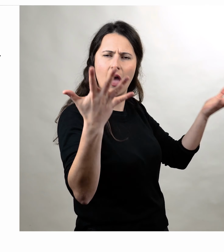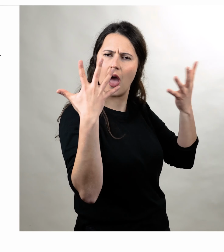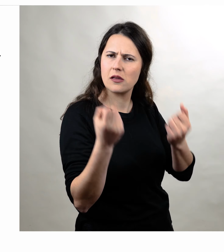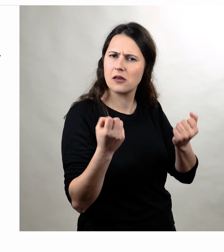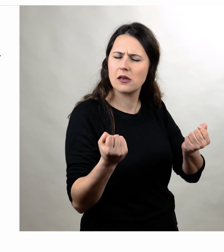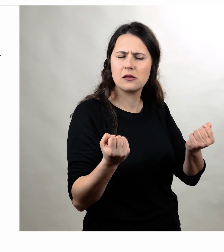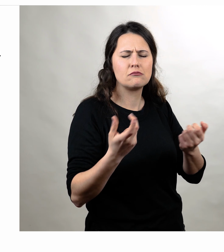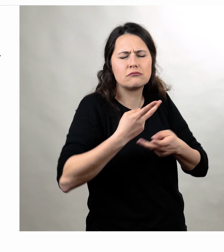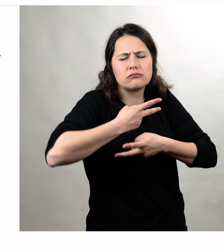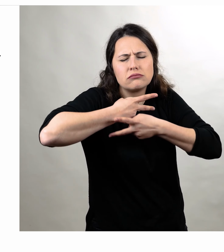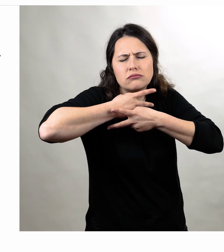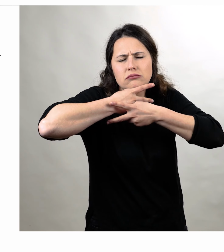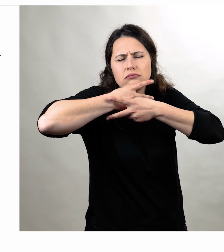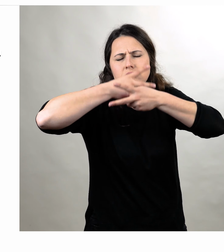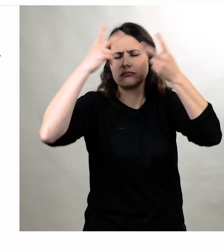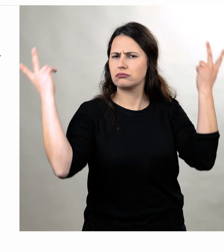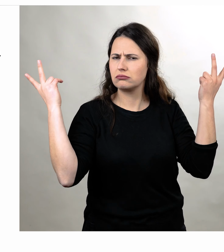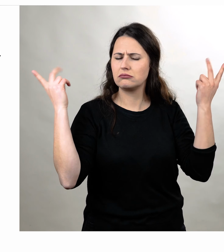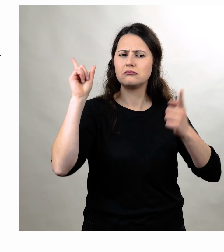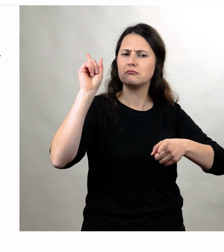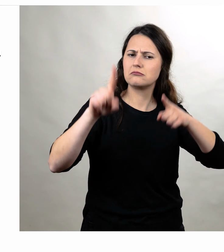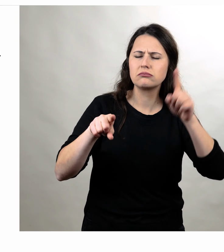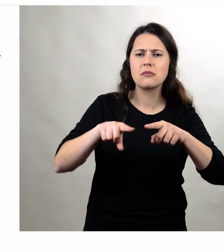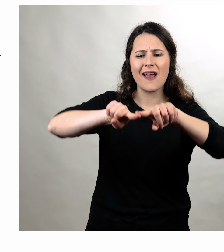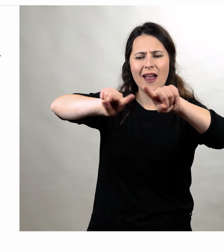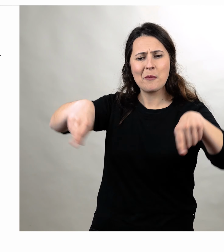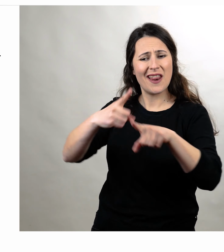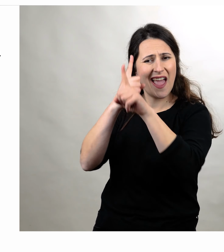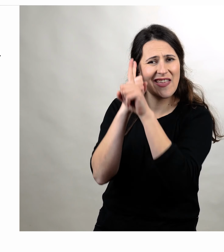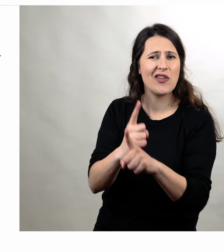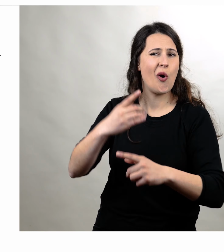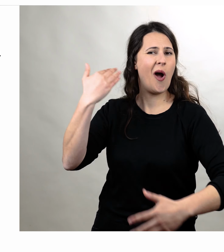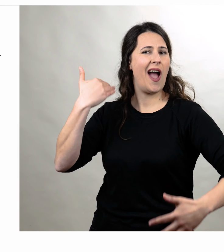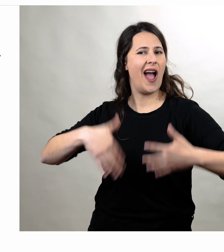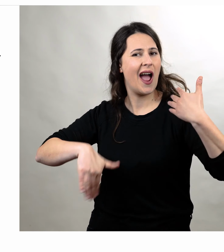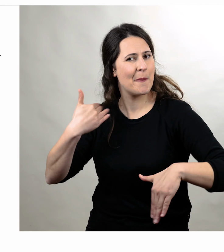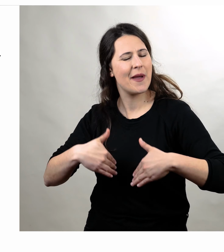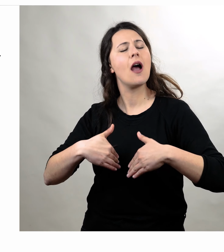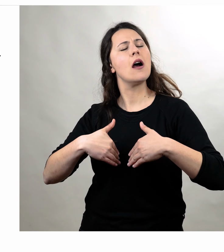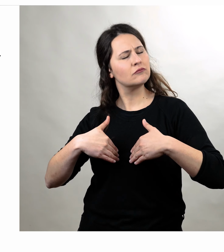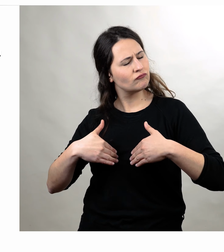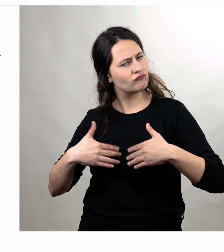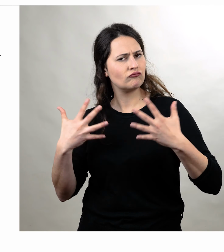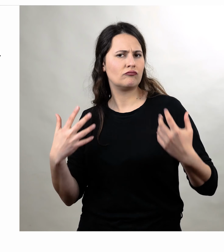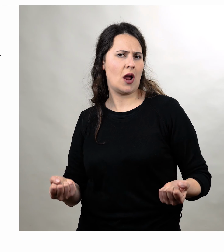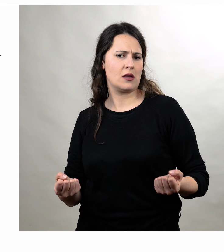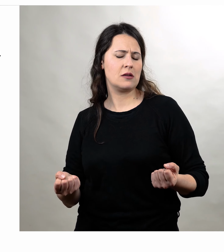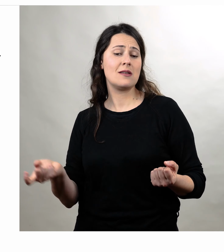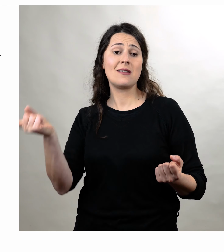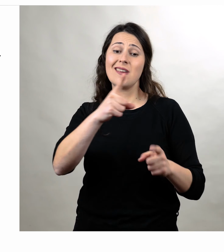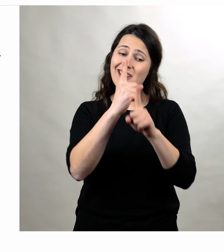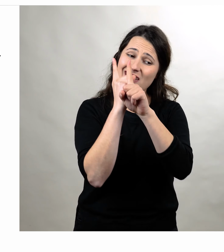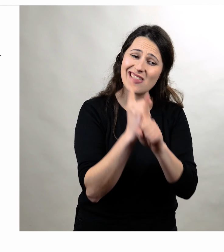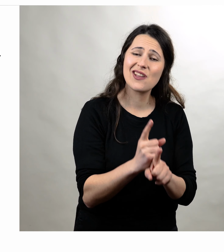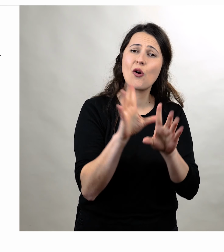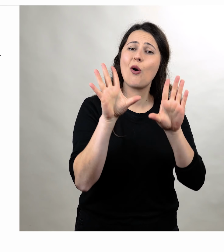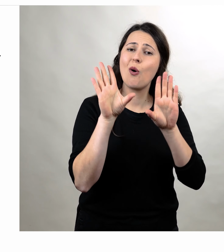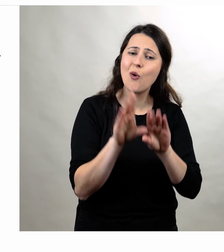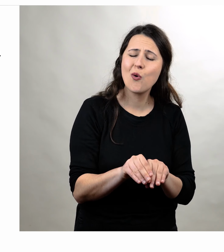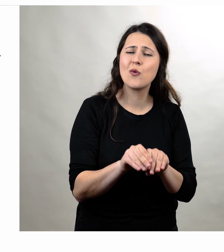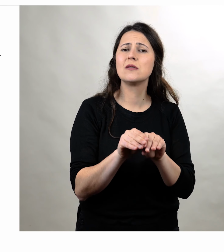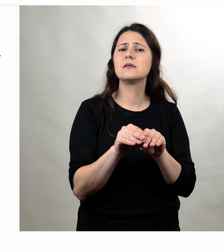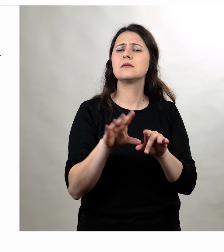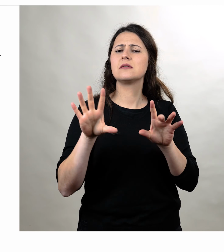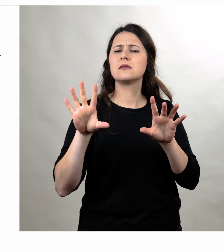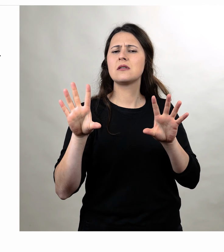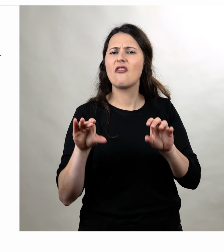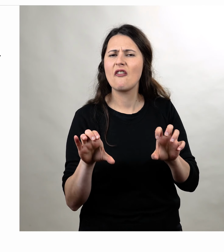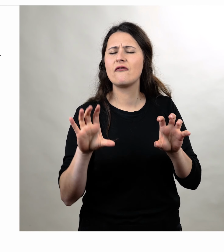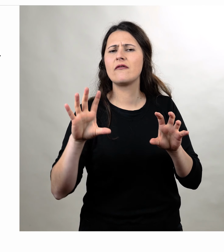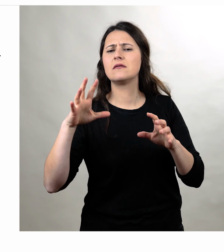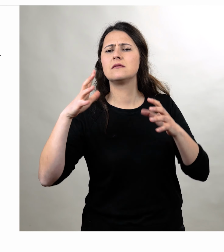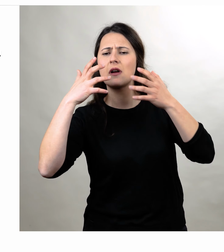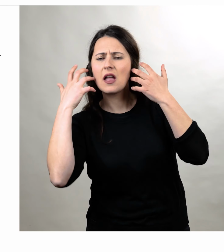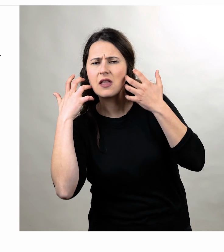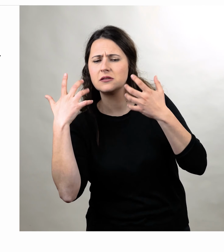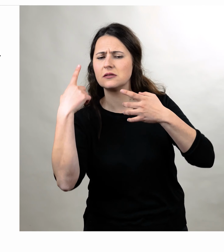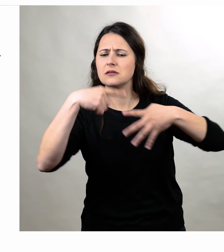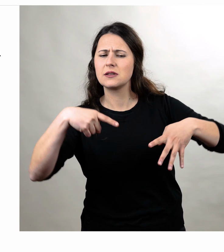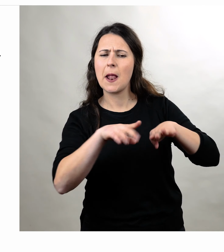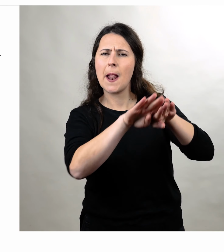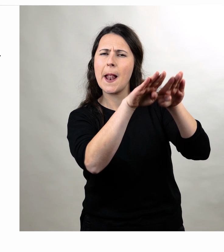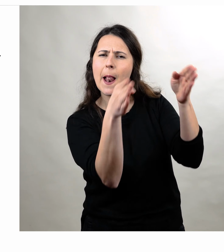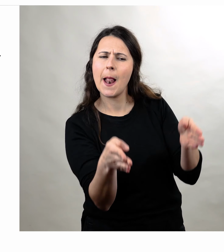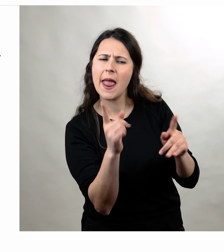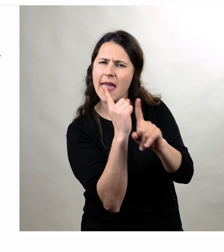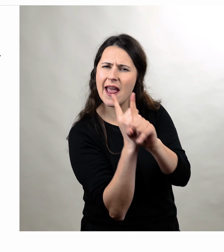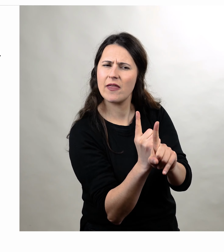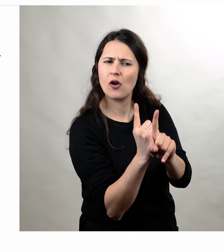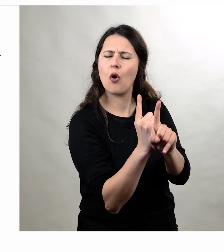καμπίνες για άτομα με αναπηρία και διαμονή για κατοικίδια σε ειδικές καμπίνες κατοικίδιων ή σε σπιτάκια.